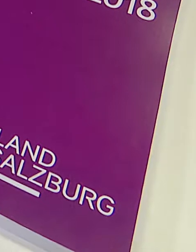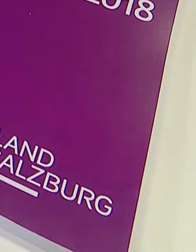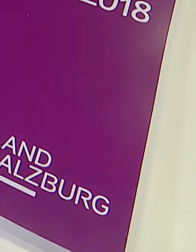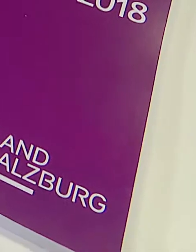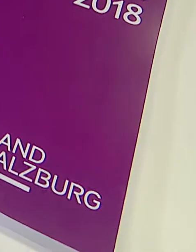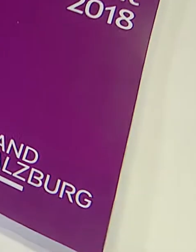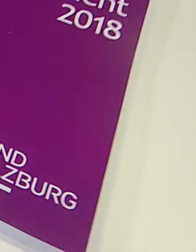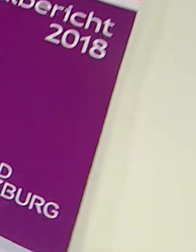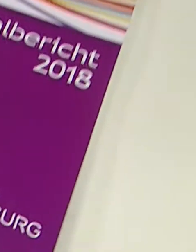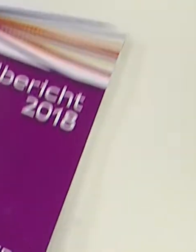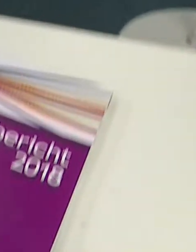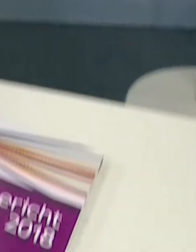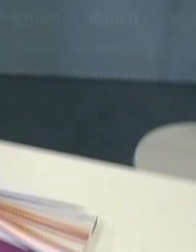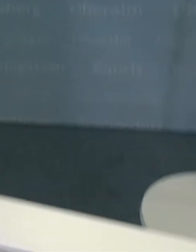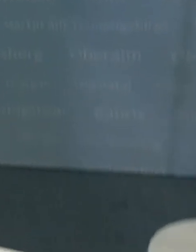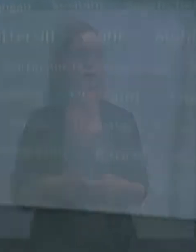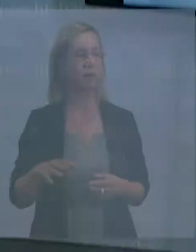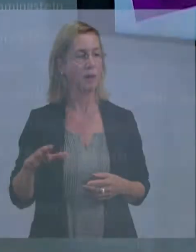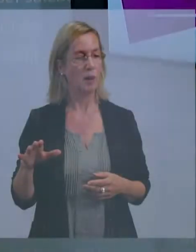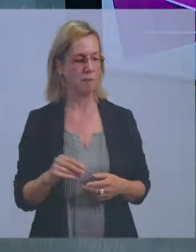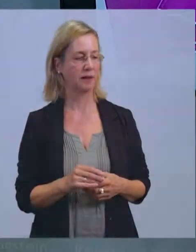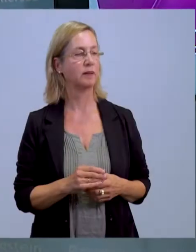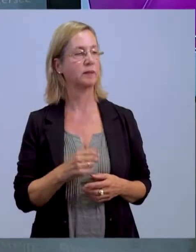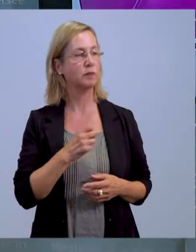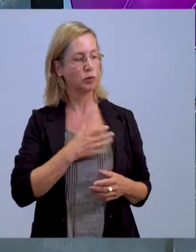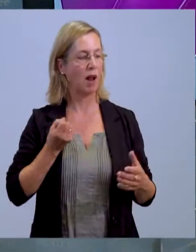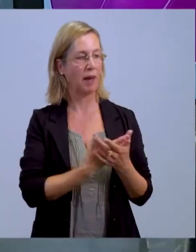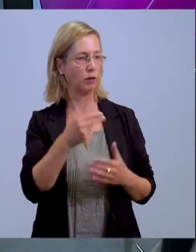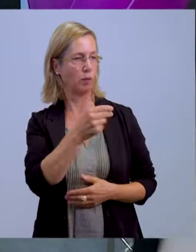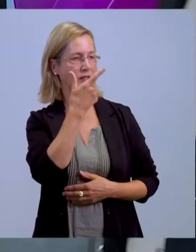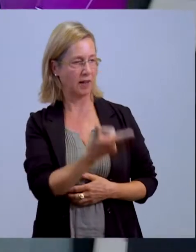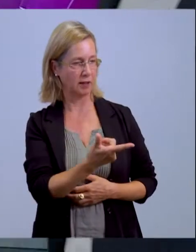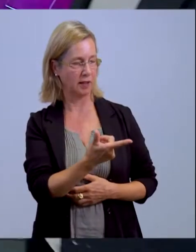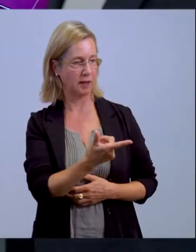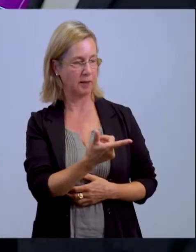Mit der 20. Auflage kommt der heurige Sozialbericht auch in leichter Lesen.